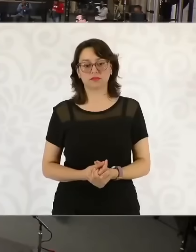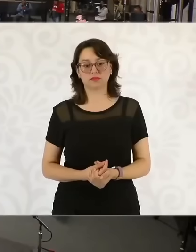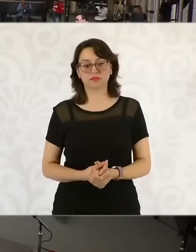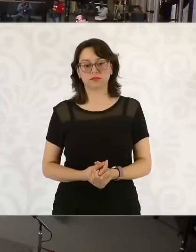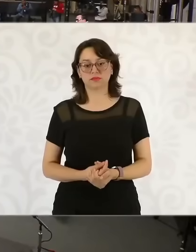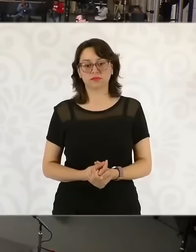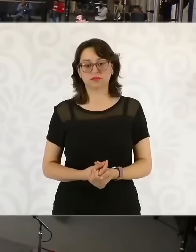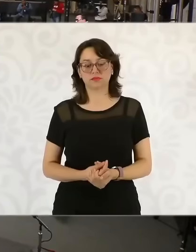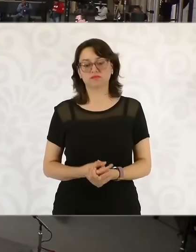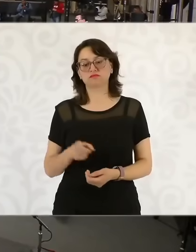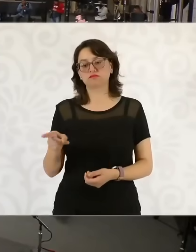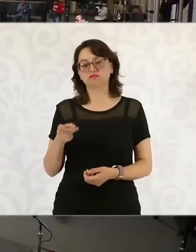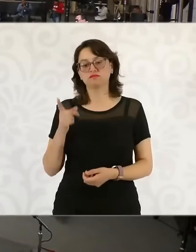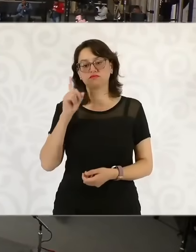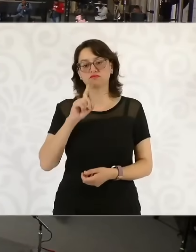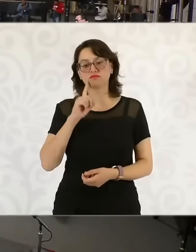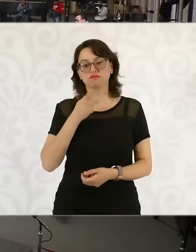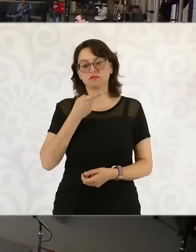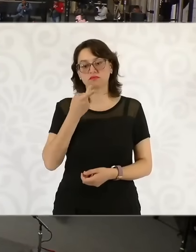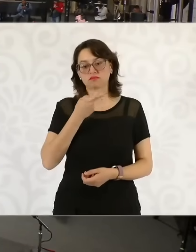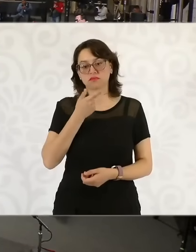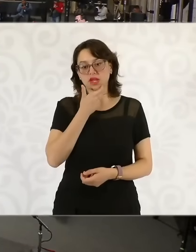of it has impact that goes far beyond just two